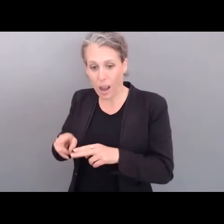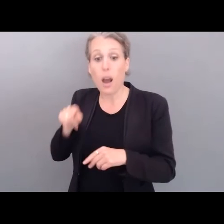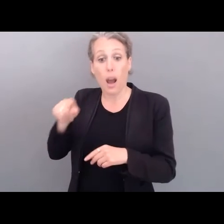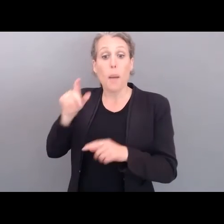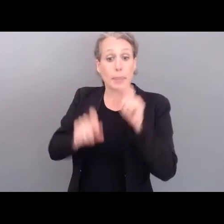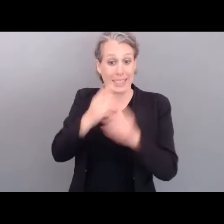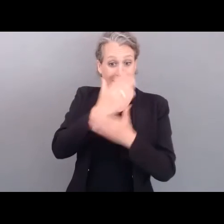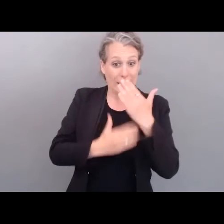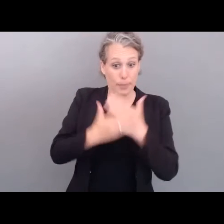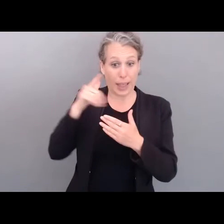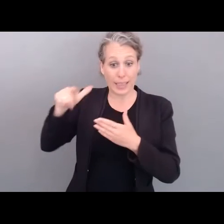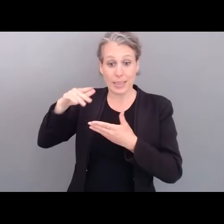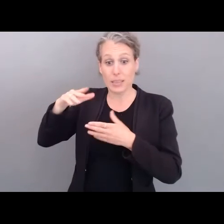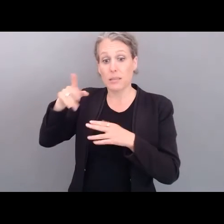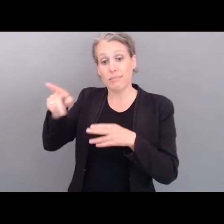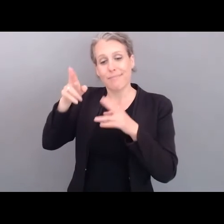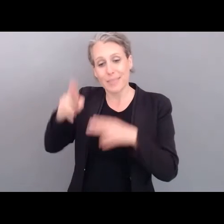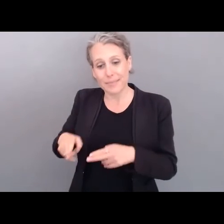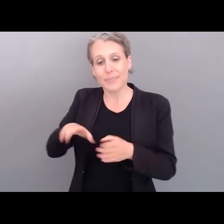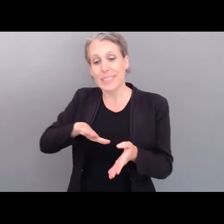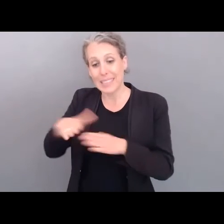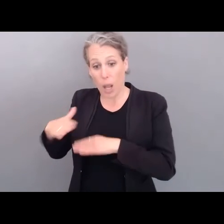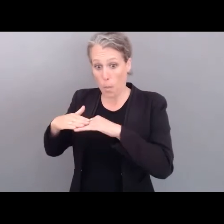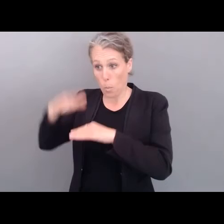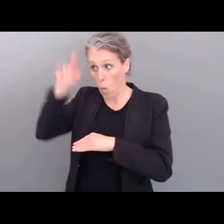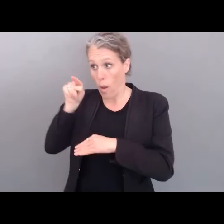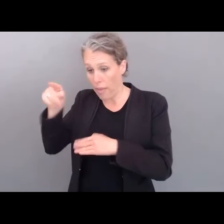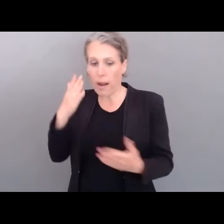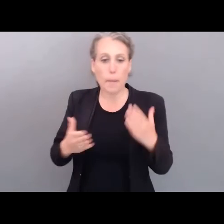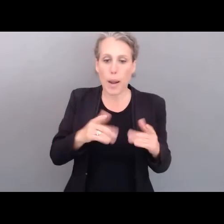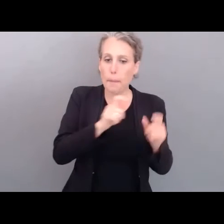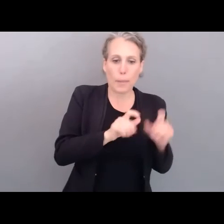: ¿Hubo, alguno de ustedes notó un aumento en la tasa de mortalidad de las personas con discapacidad en comparación con el resto de